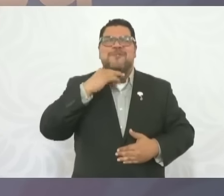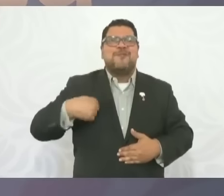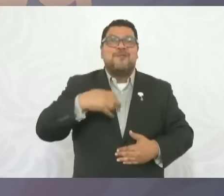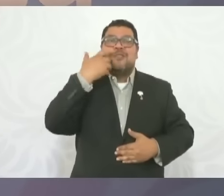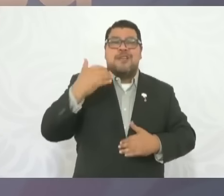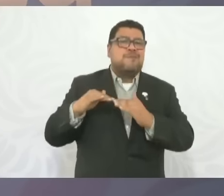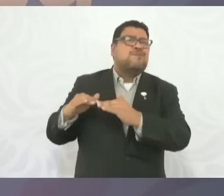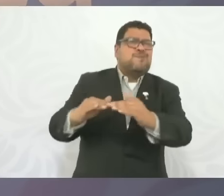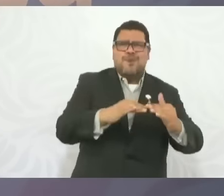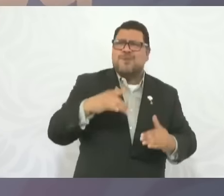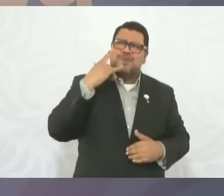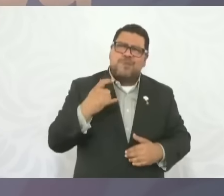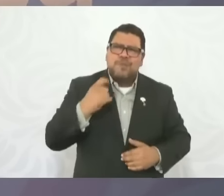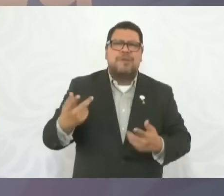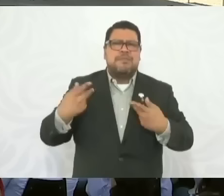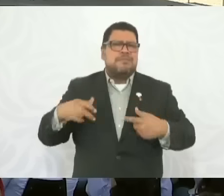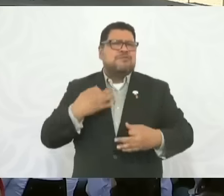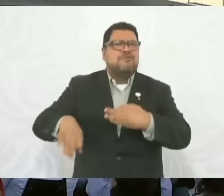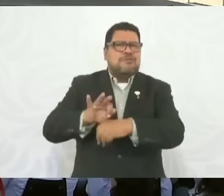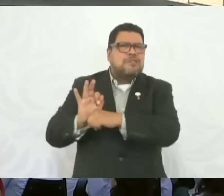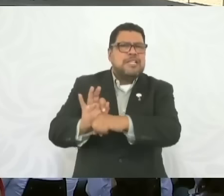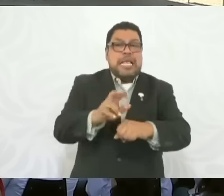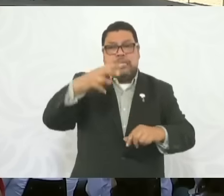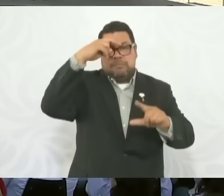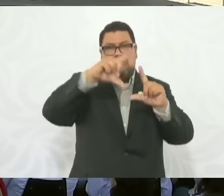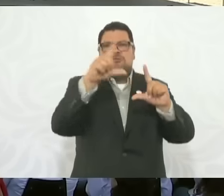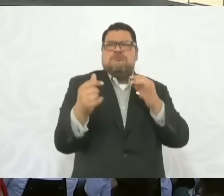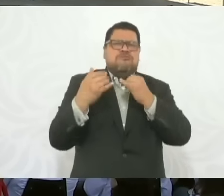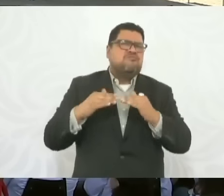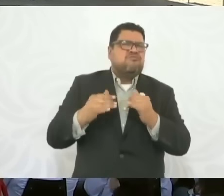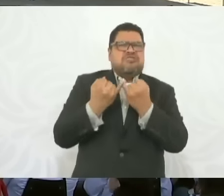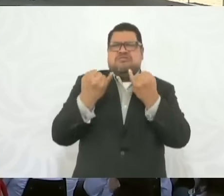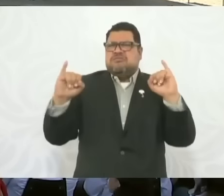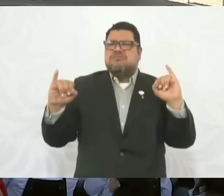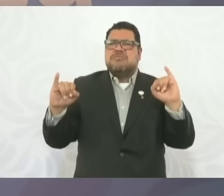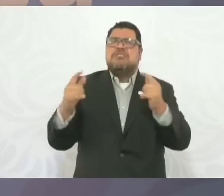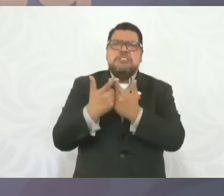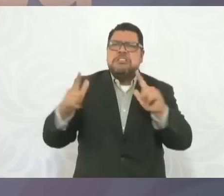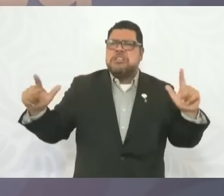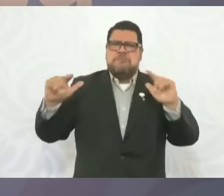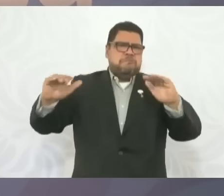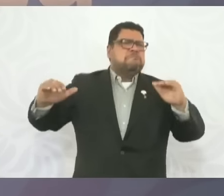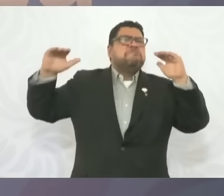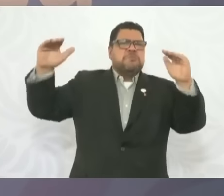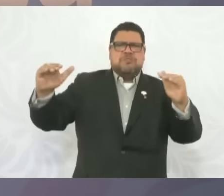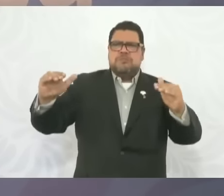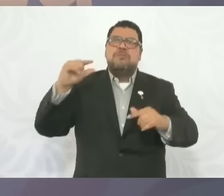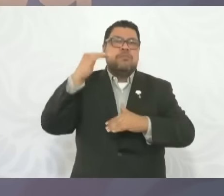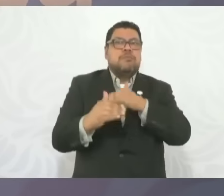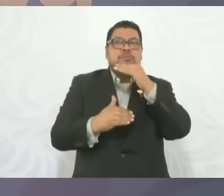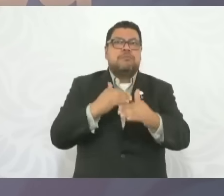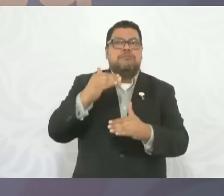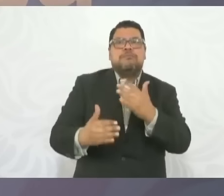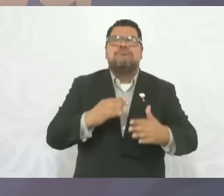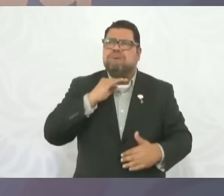México seguirá siendo una nación libre y soberana, una nación que camina con la frente en alto,